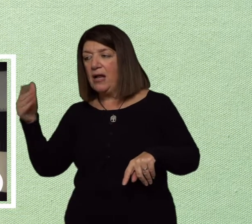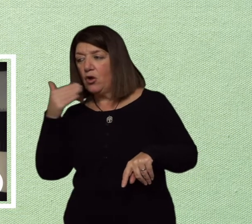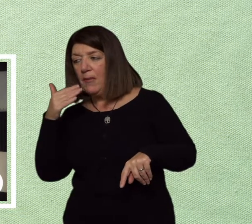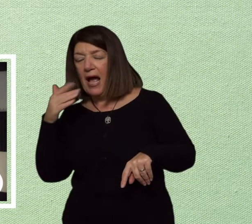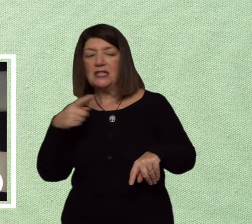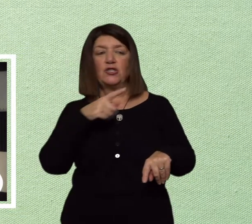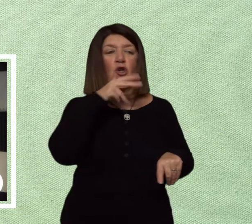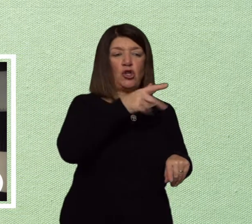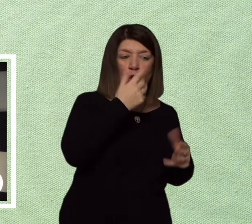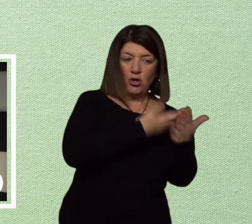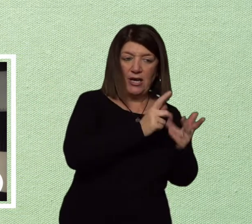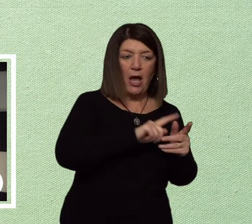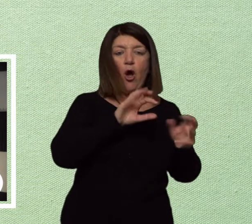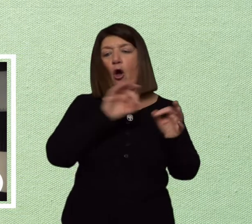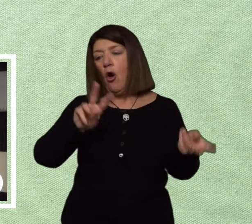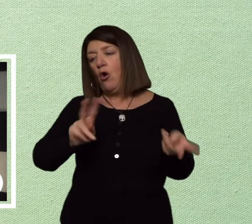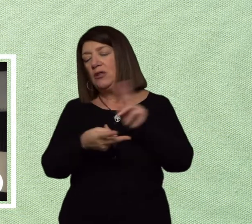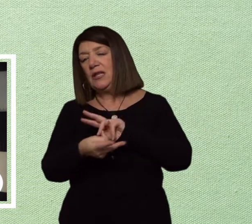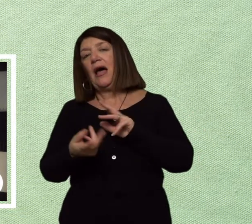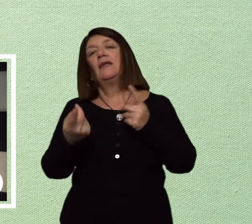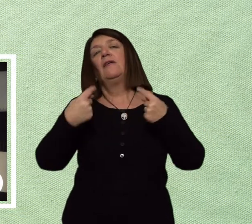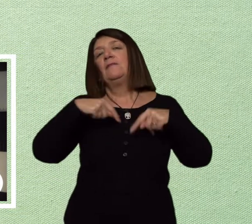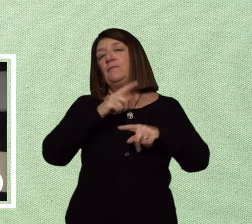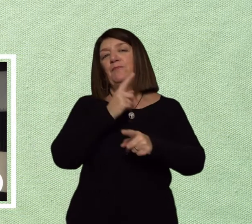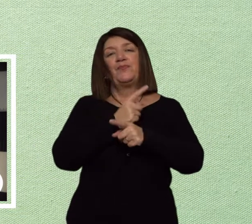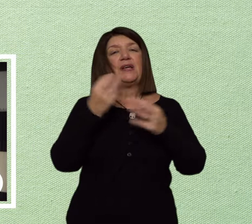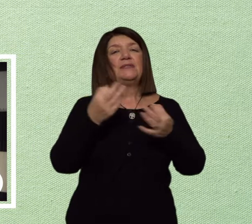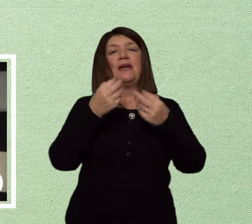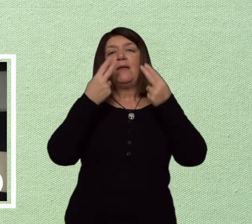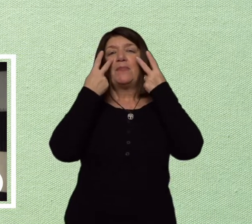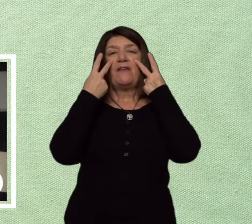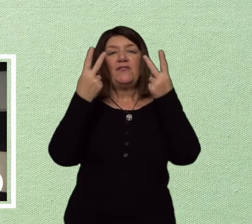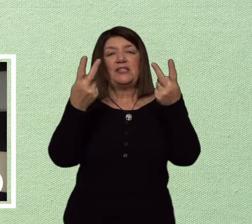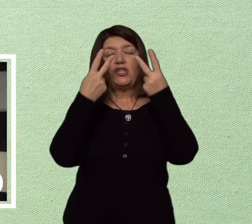realtà noi dovremmo avere sempre una visione olistica del paziente che abbiamo davanti